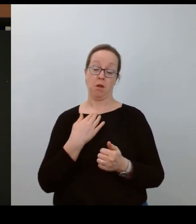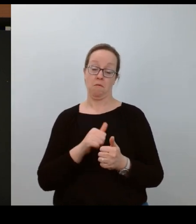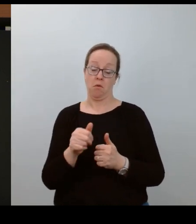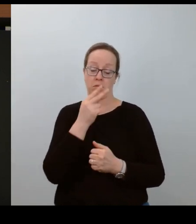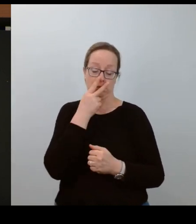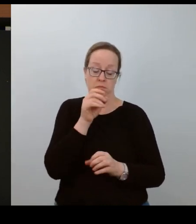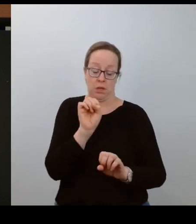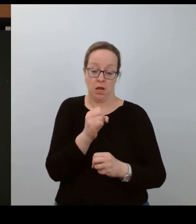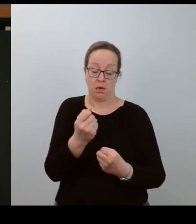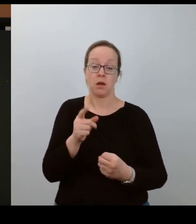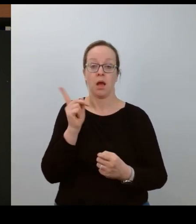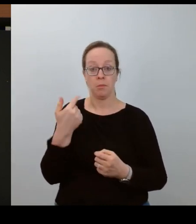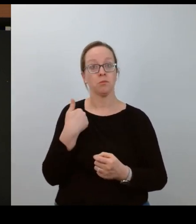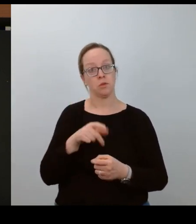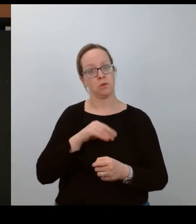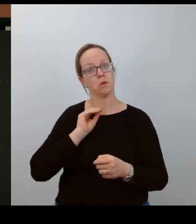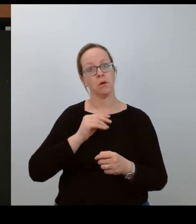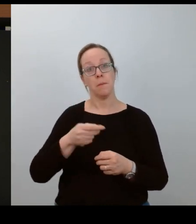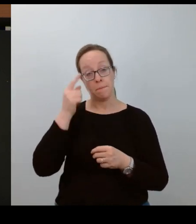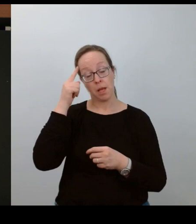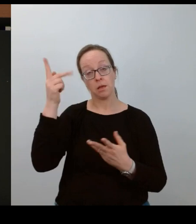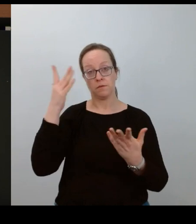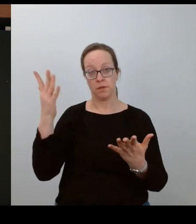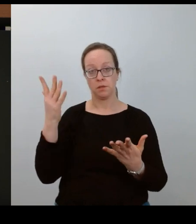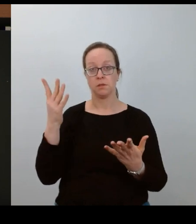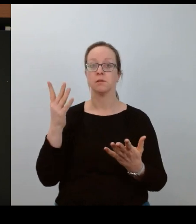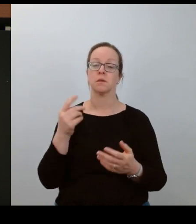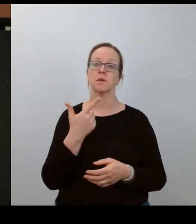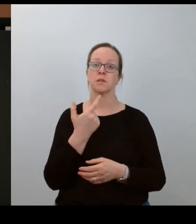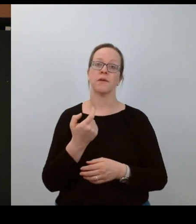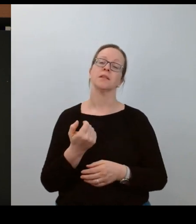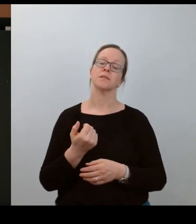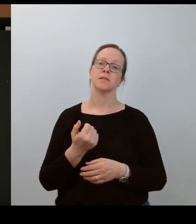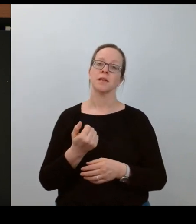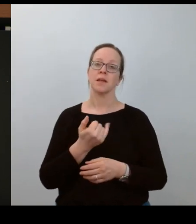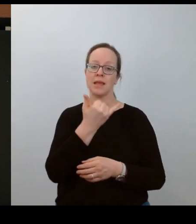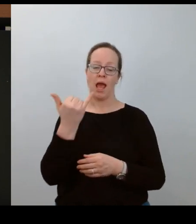aber vor London und Paris, darf Berlin auf die weltweit zweithöchste